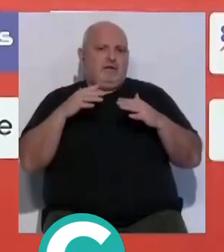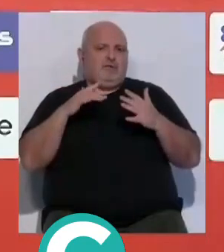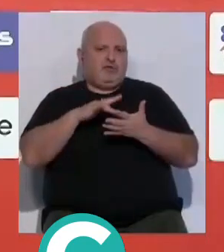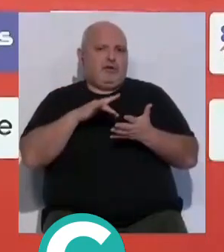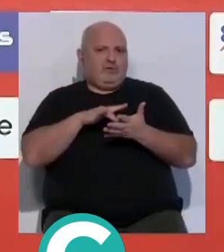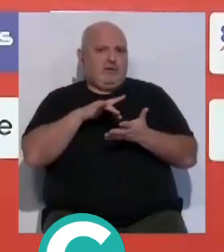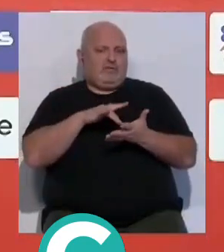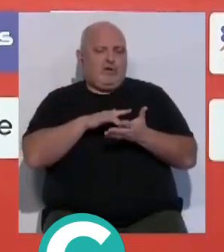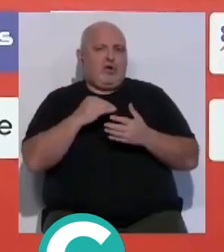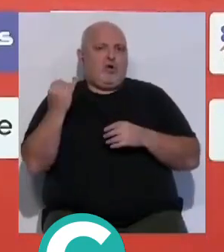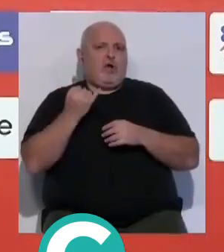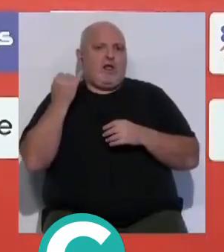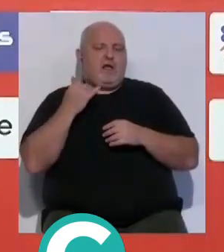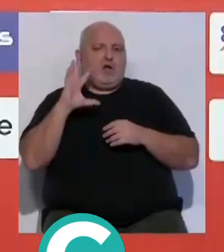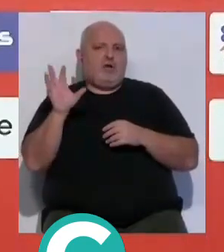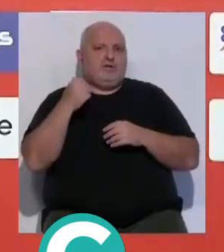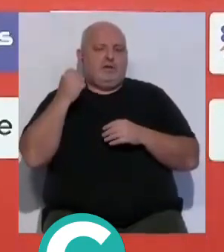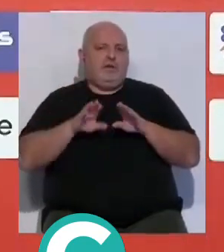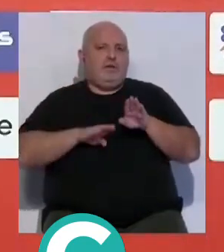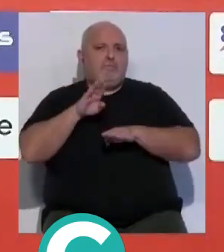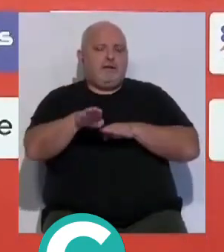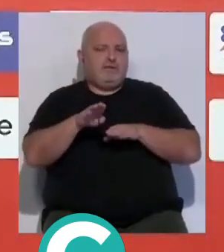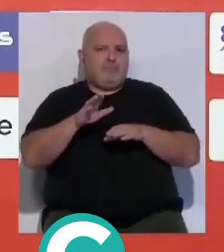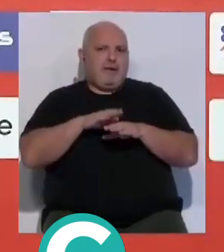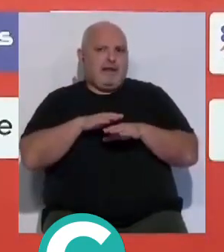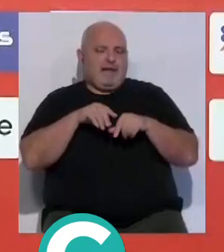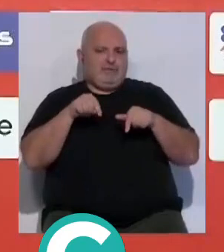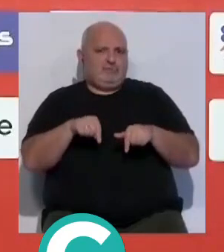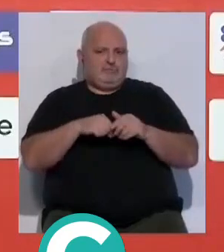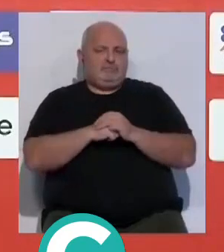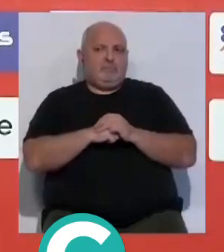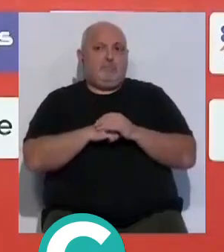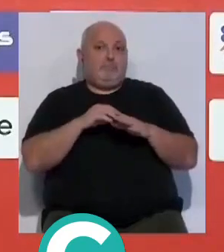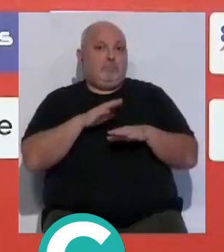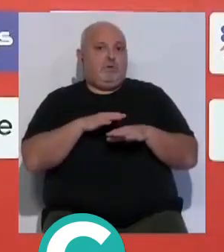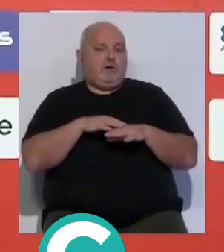y ojalá consigamos dar este paso no fuera de casa porque porque no vamos a necesitar